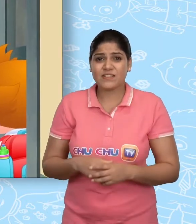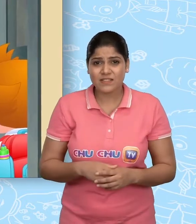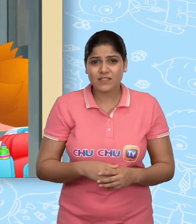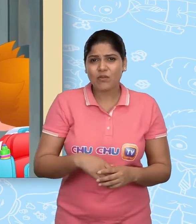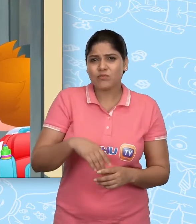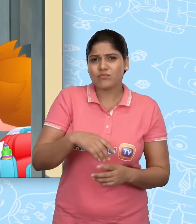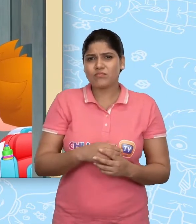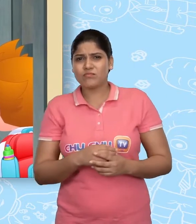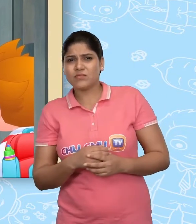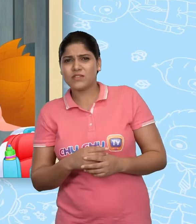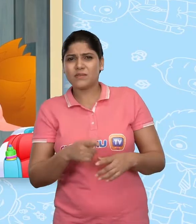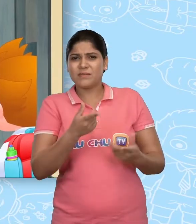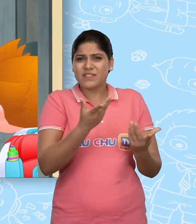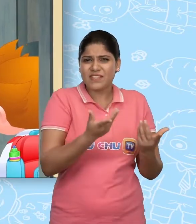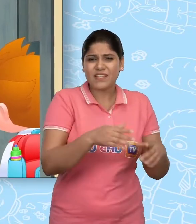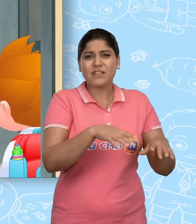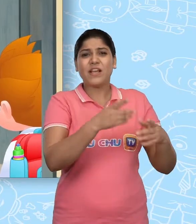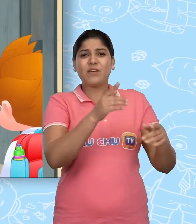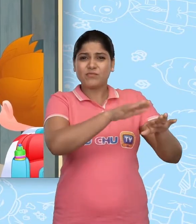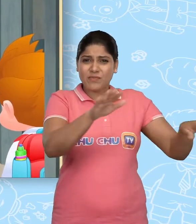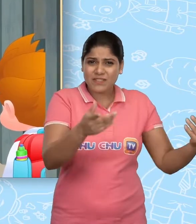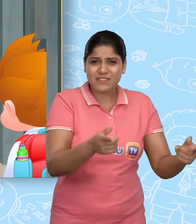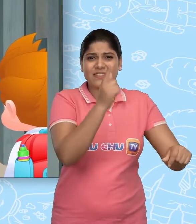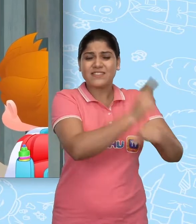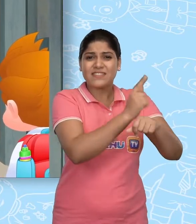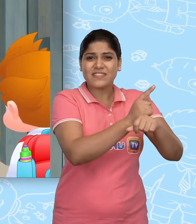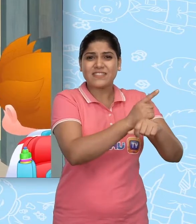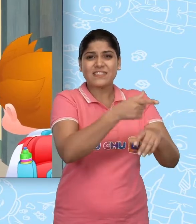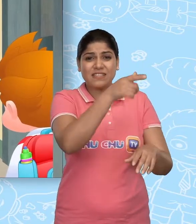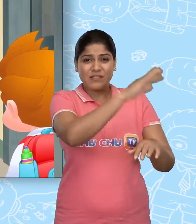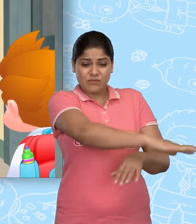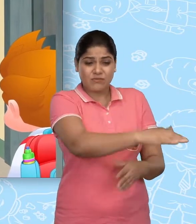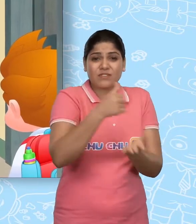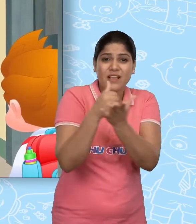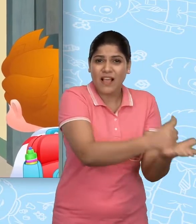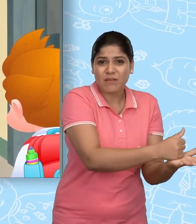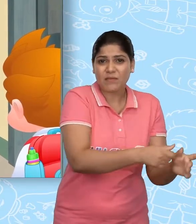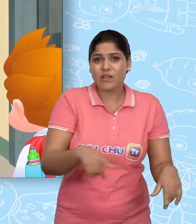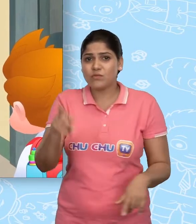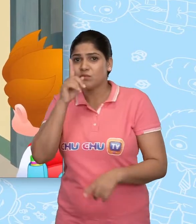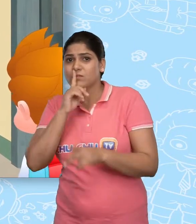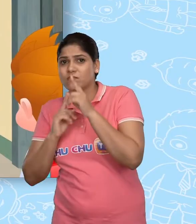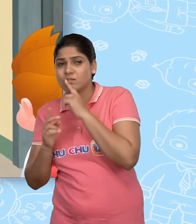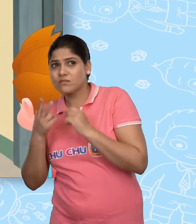तो वो छूप्प कर देखने लगा जैसे ही कुछ बच्चे और एक टीचर उस छोटे लड़के कि मदद करने के लिए आयें।